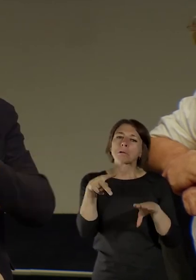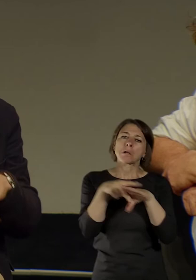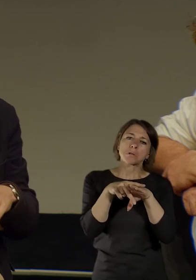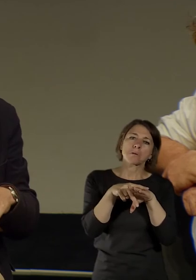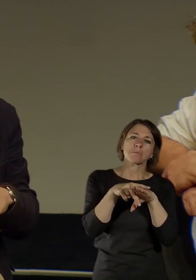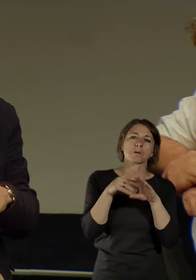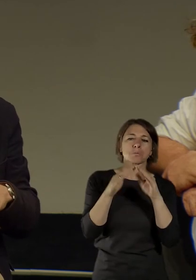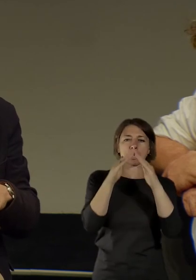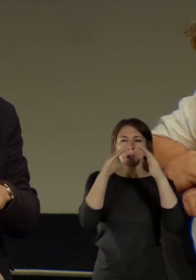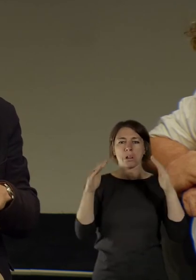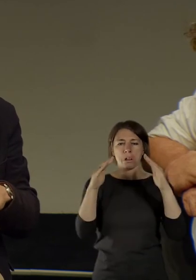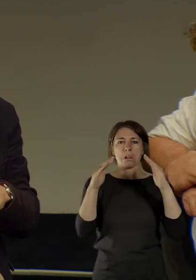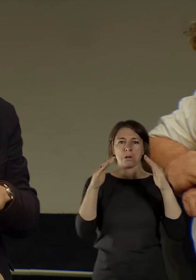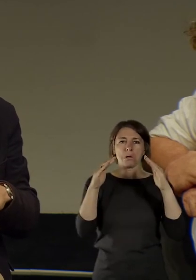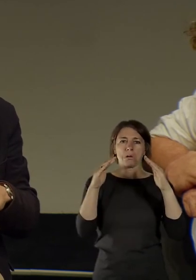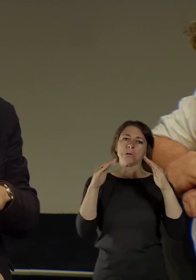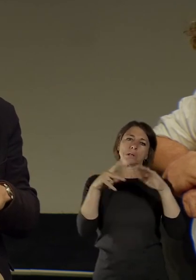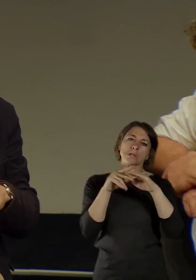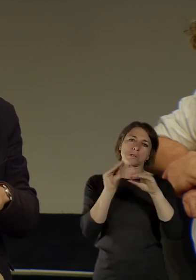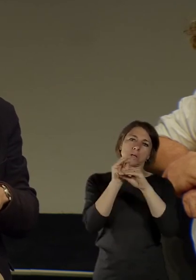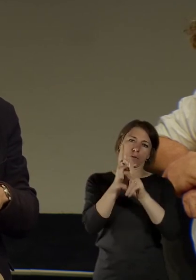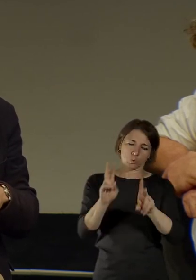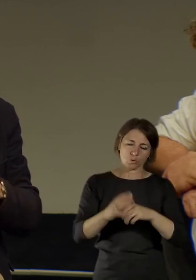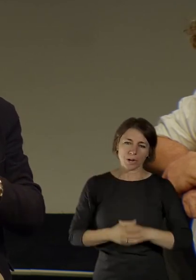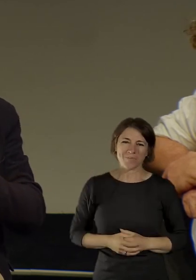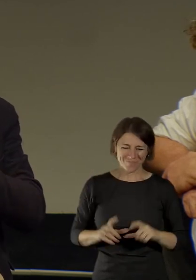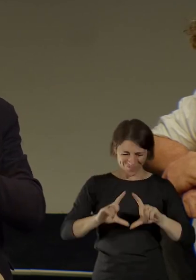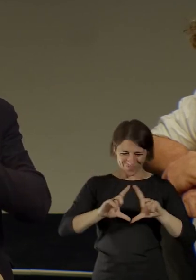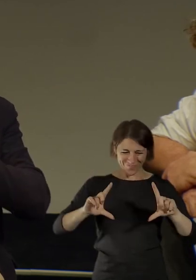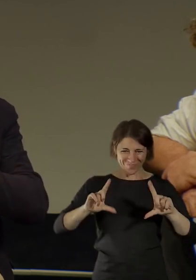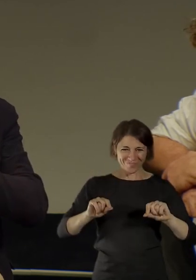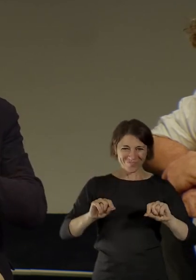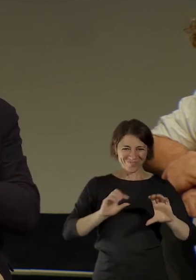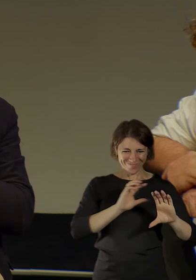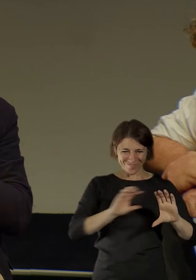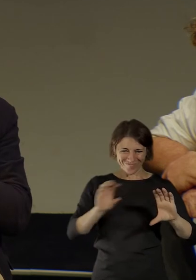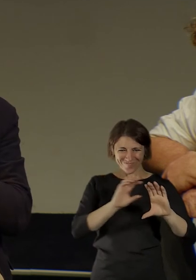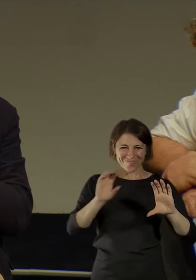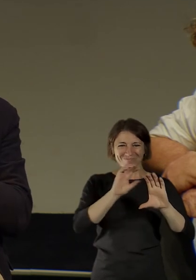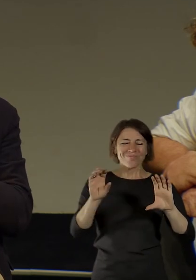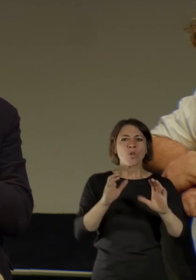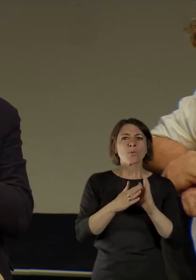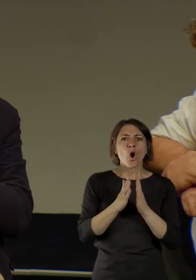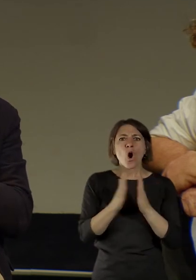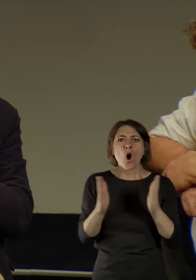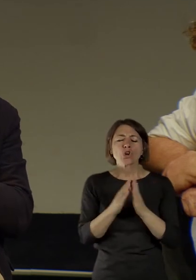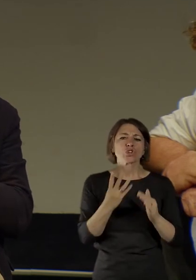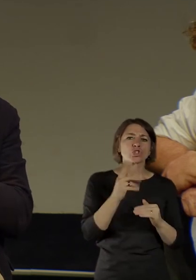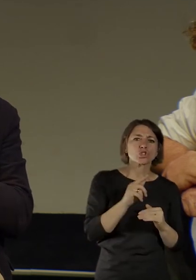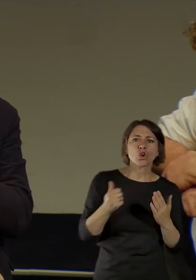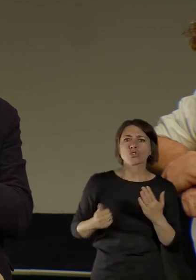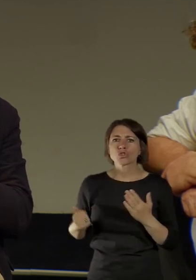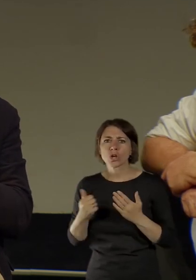A ty čtverce jsou záměrně abstraktní, aby bylo nutné je promítat do stavebních bloků,